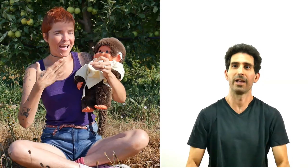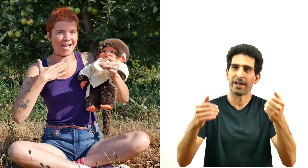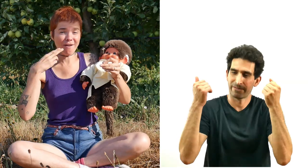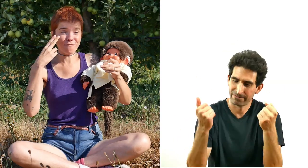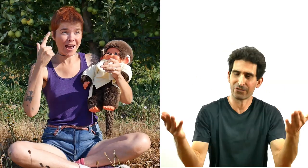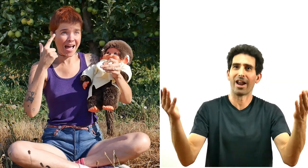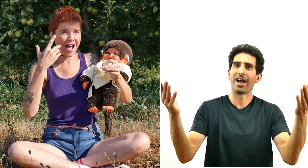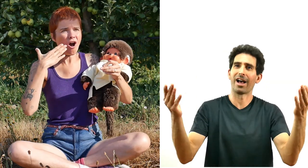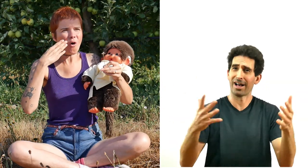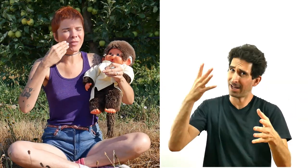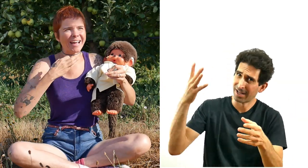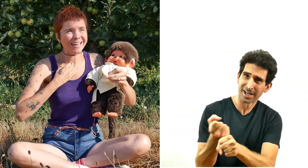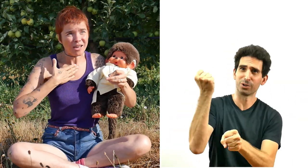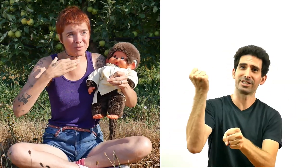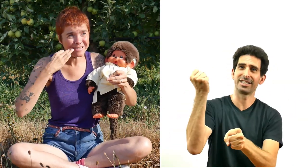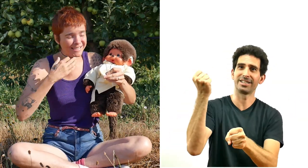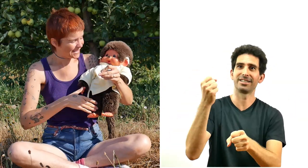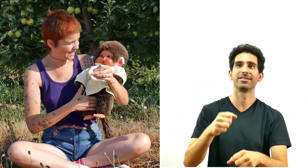Et voilà, on a réussi.